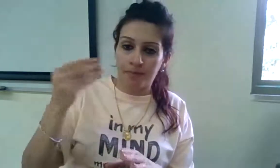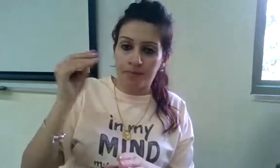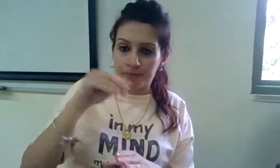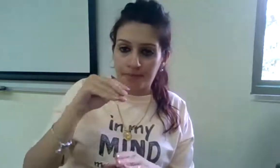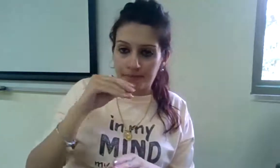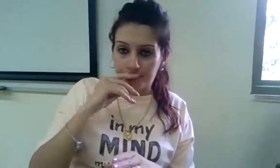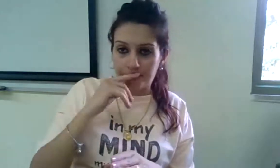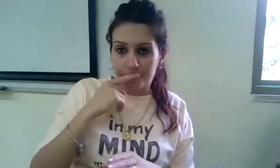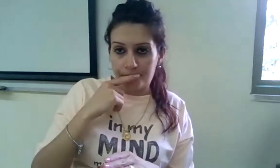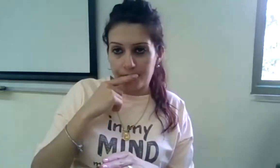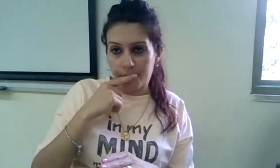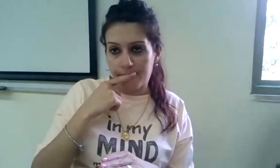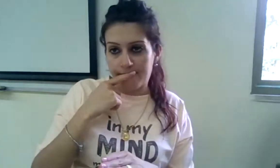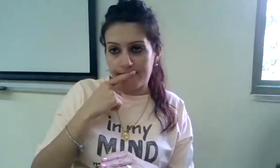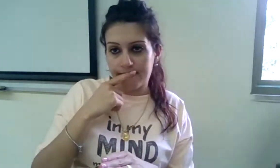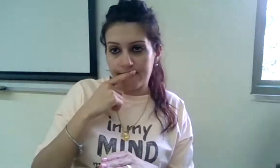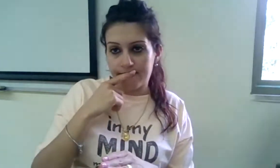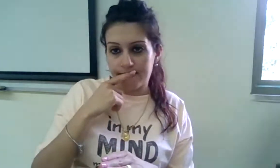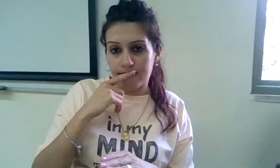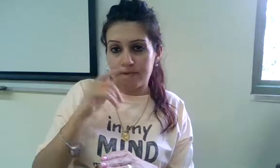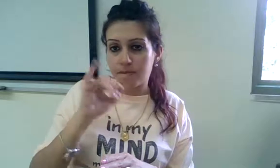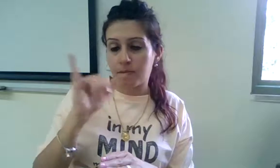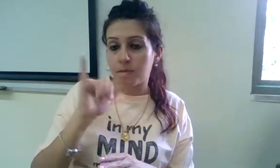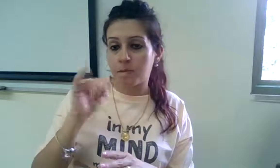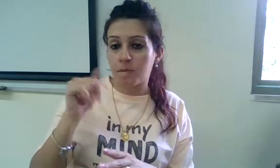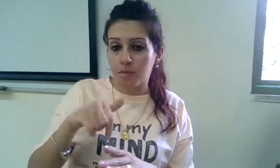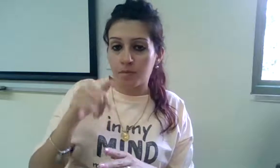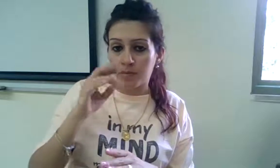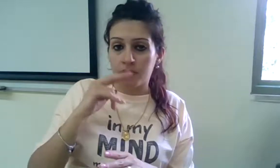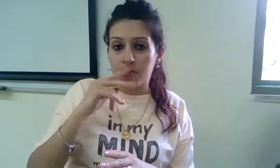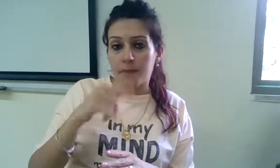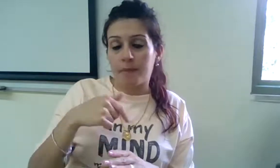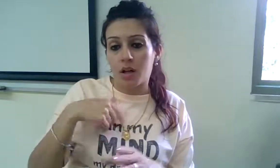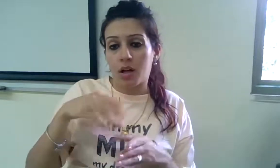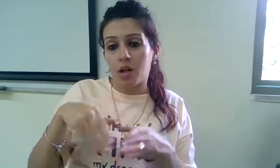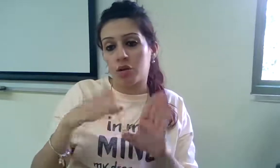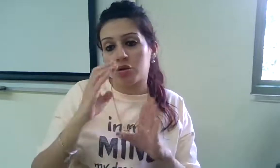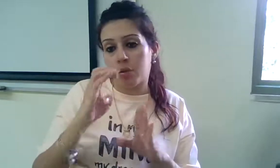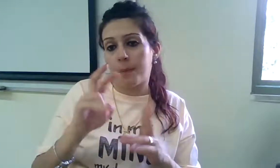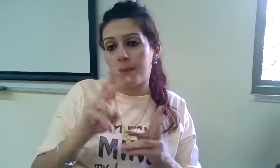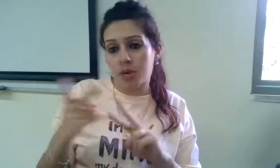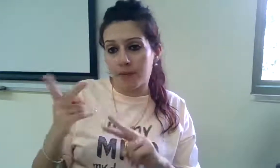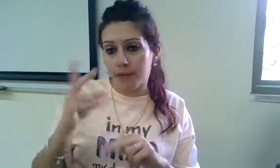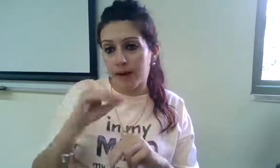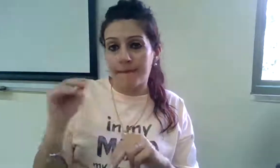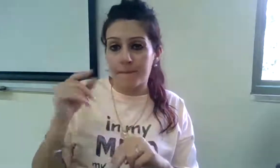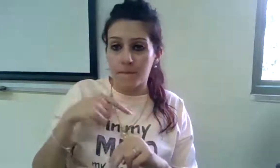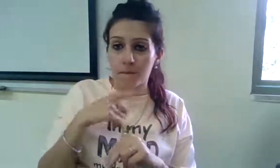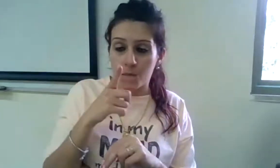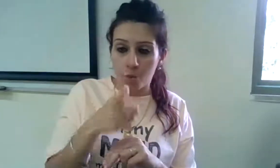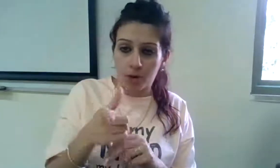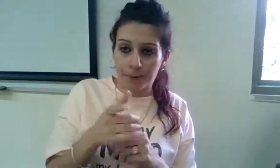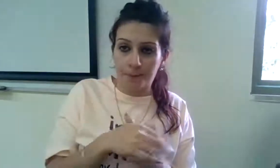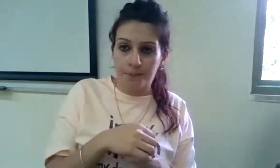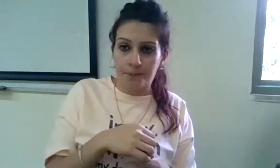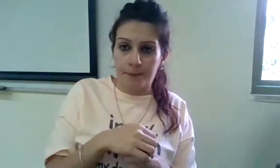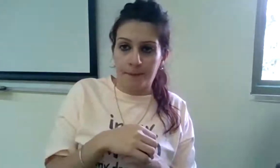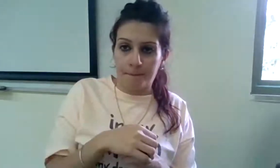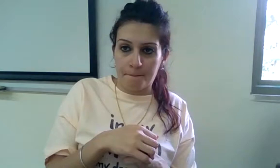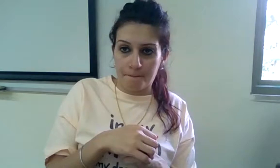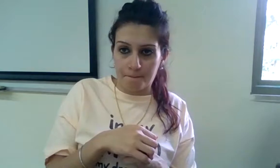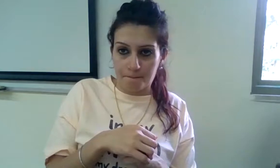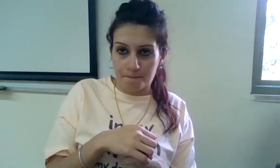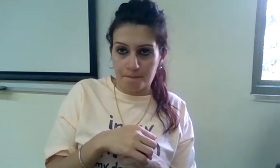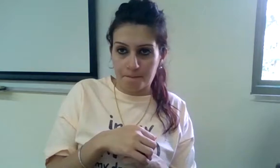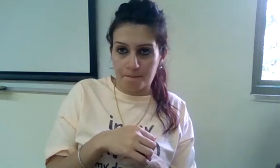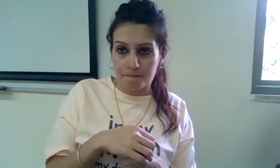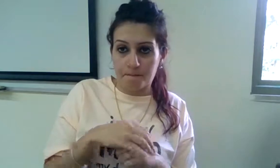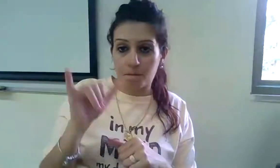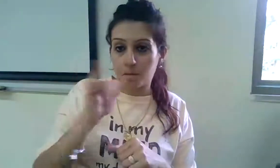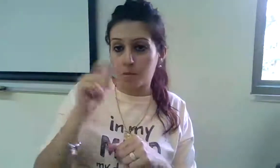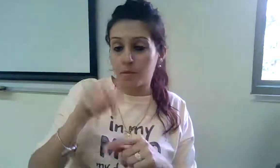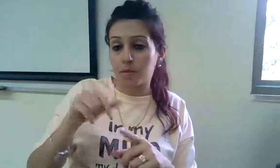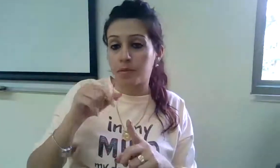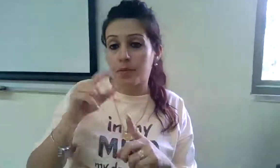اذا كنا نحتاج إلى الكثير من الاختبارات وسواء كنا فعلا بحاجة إلى تقييم الأطفال في الامتحانات